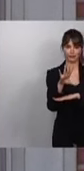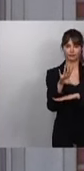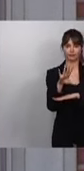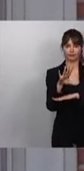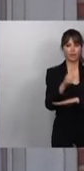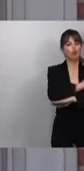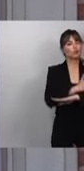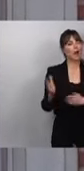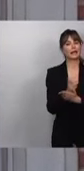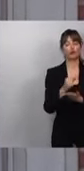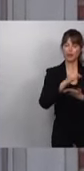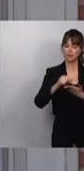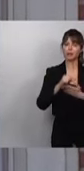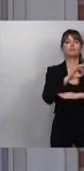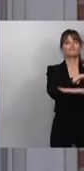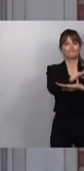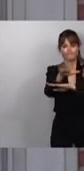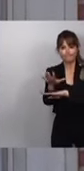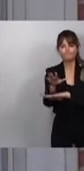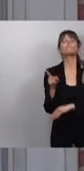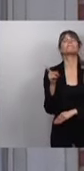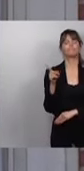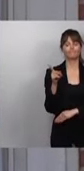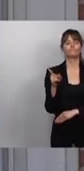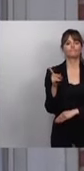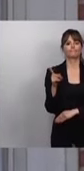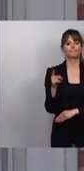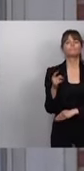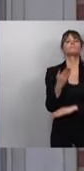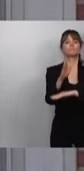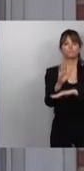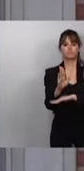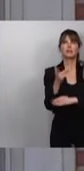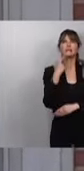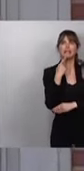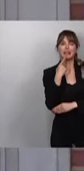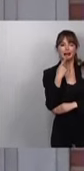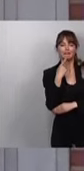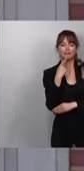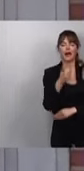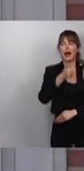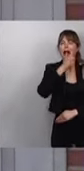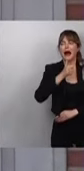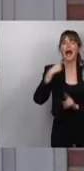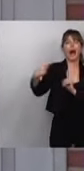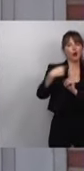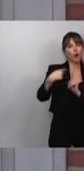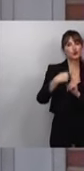para para para conseguir sus fines y esto tiene tiene un nombre Eh es un narcisismo psicopático